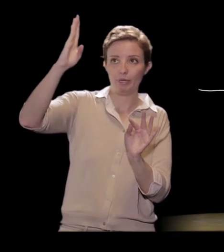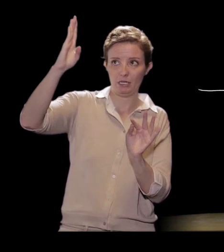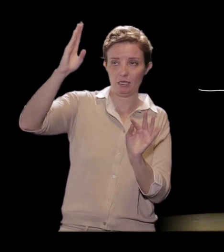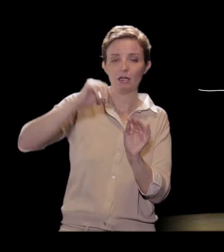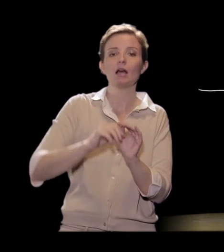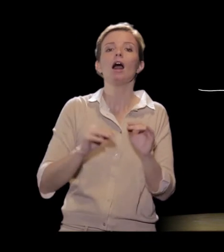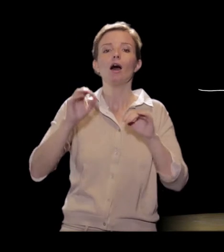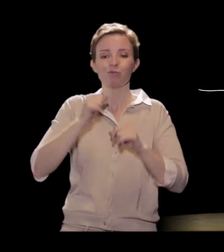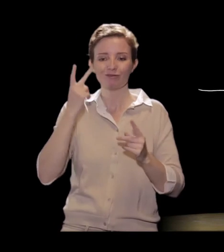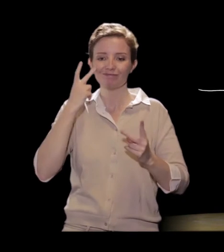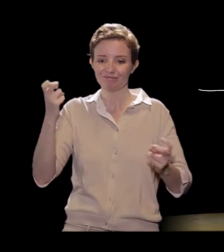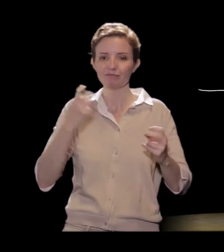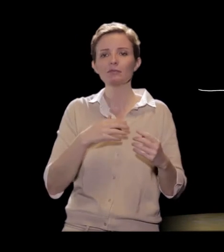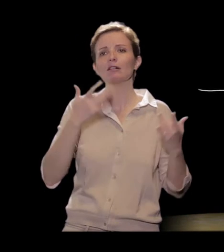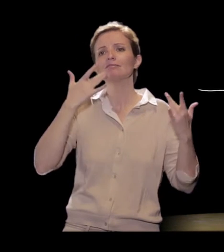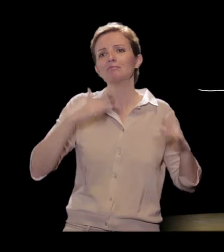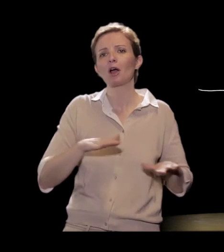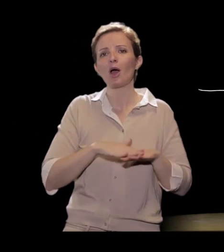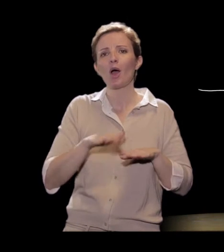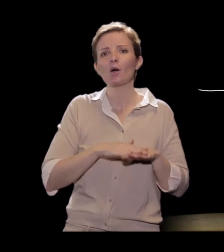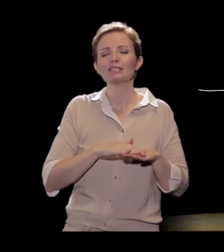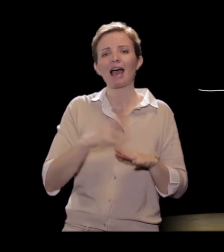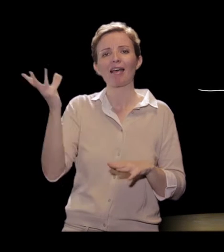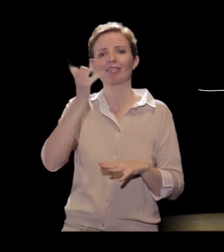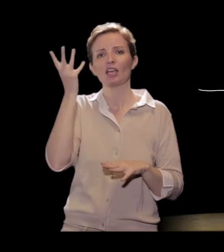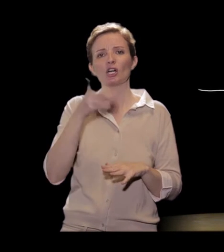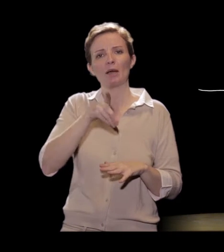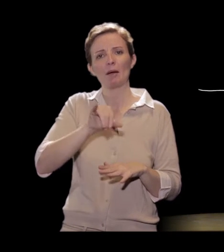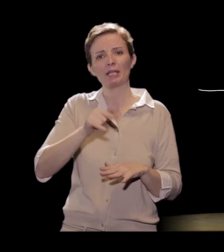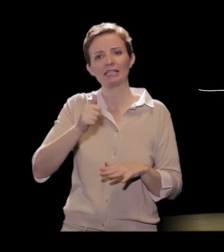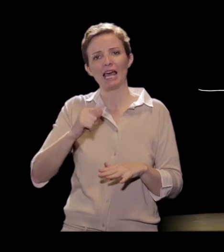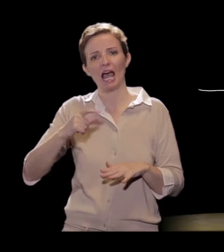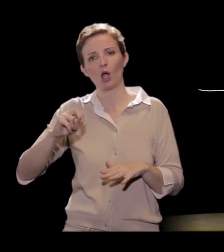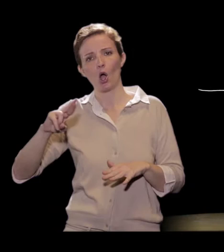è ricavabile utilizzando il teorema di Pitagora come differenza delle ascisse alla seconda